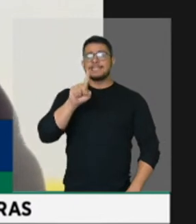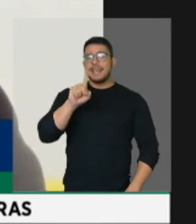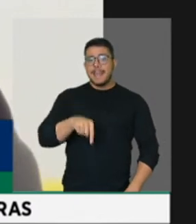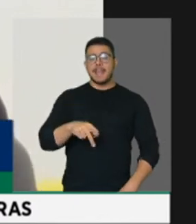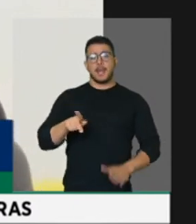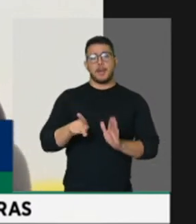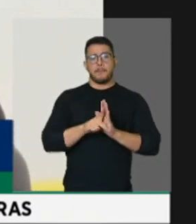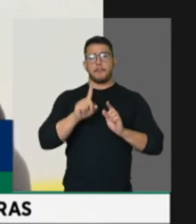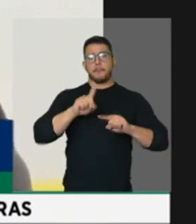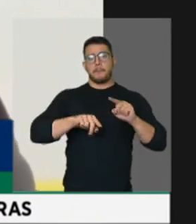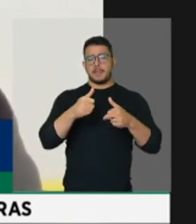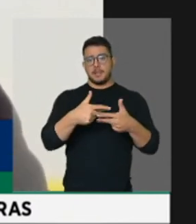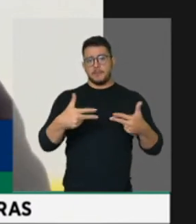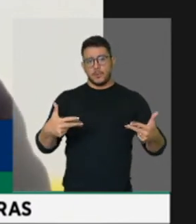DESTA CASA... DEFENDA O PATRIMÔNIO NACIONAL. A